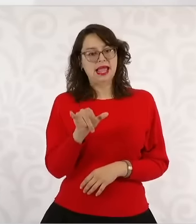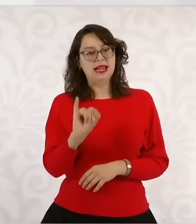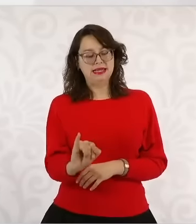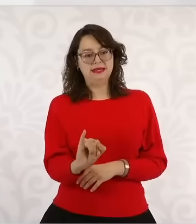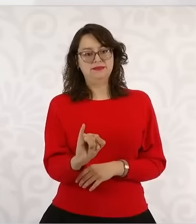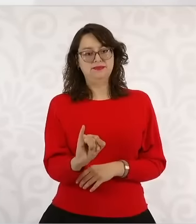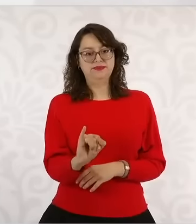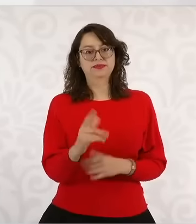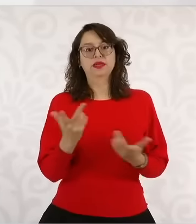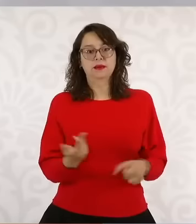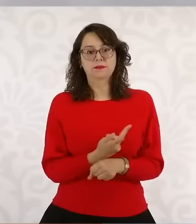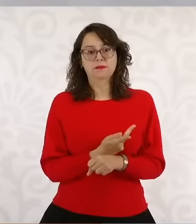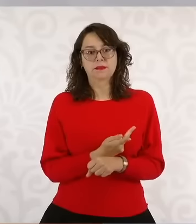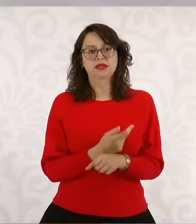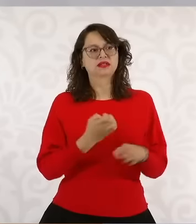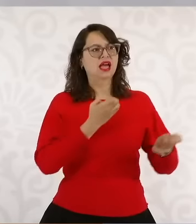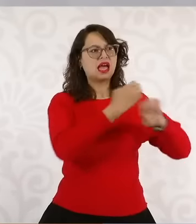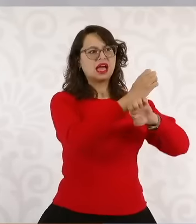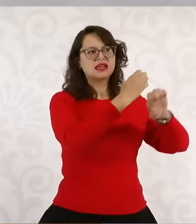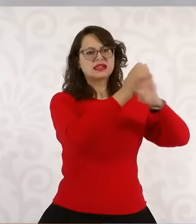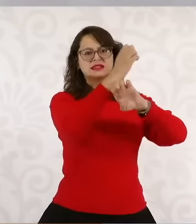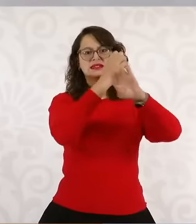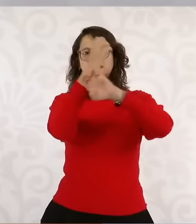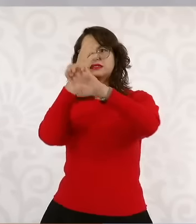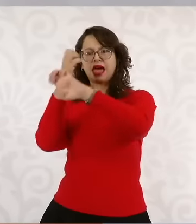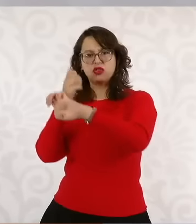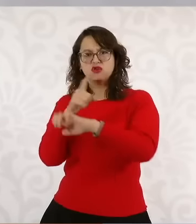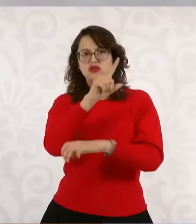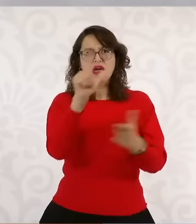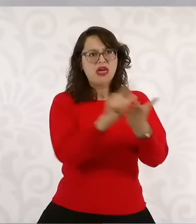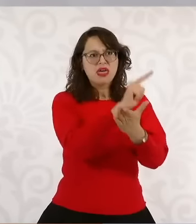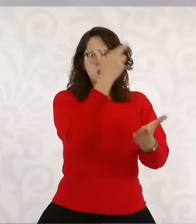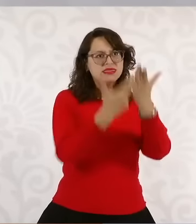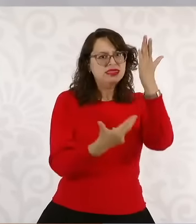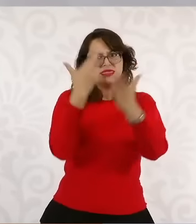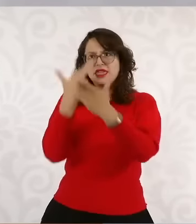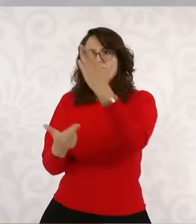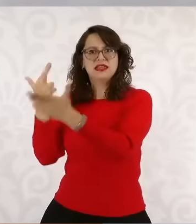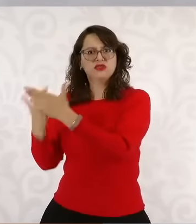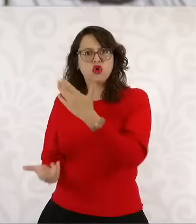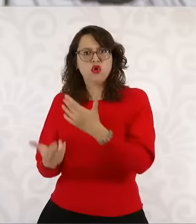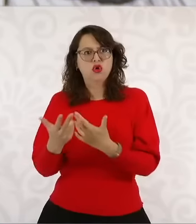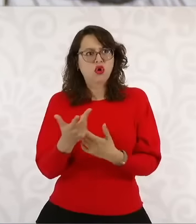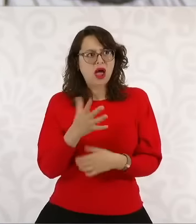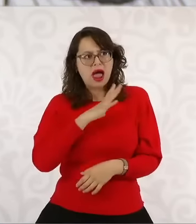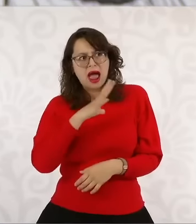si es delito penal en todos los estados, porque debe ser delito penal sancionable.